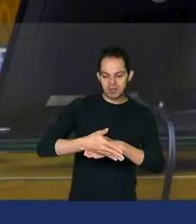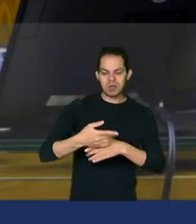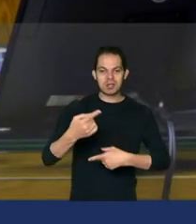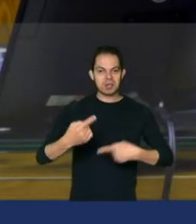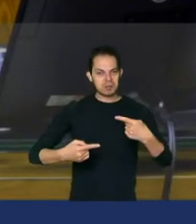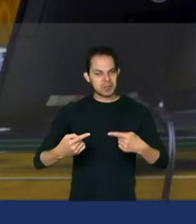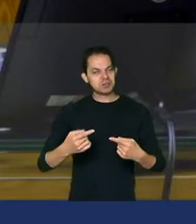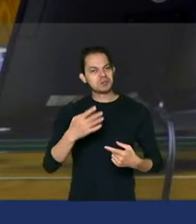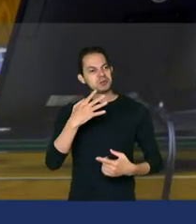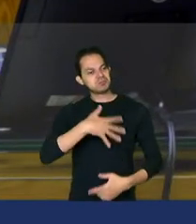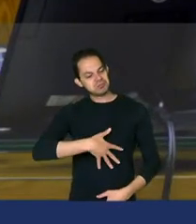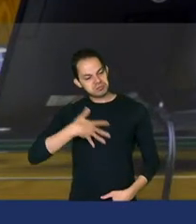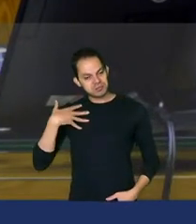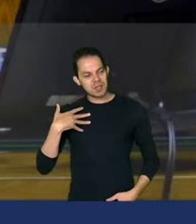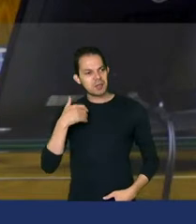DESSAS BRAVAS MULHERES GUERREIRAS AQUI NA CÂMARA DOS